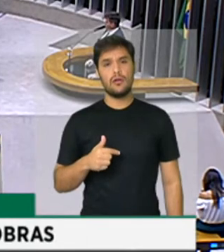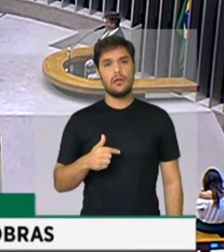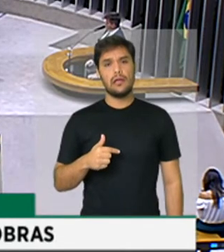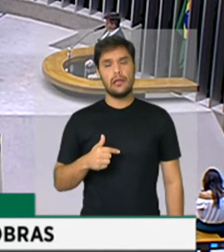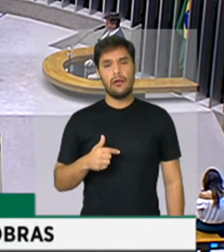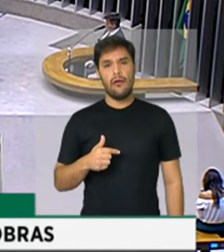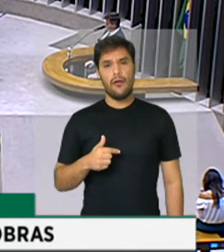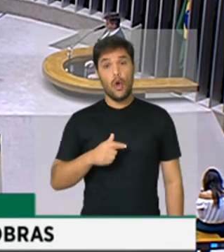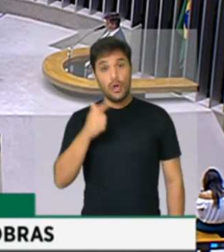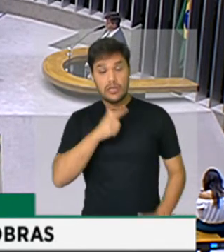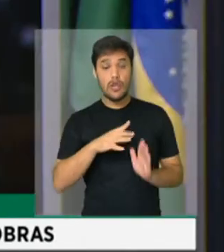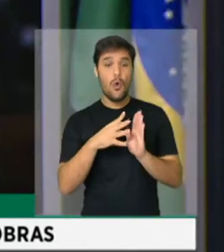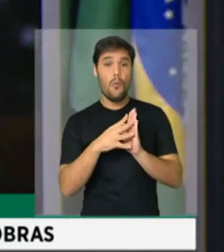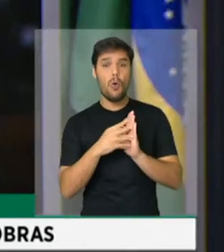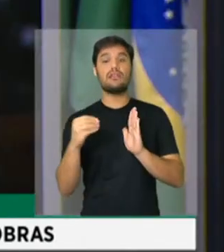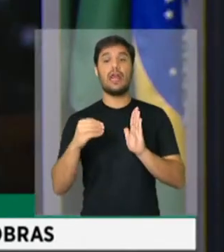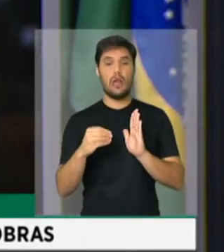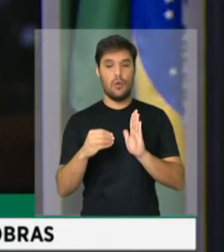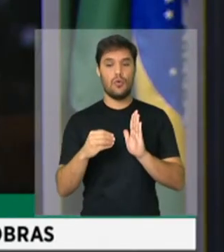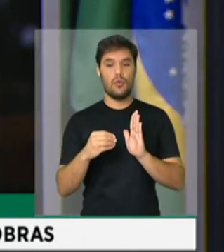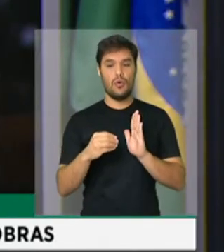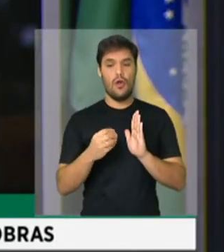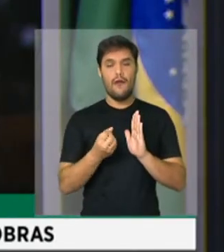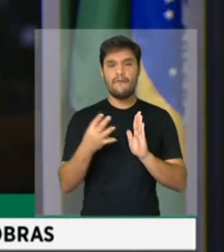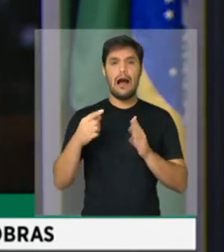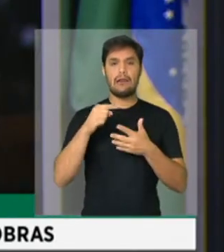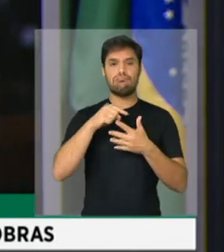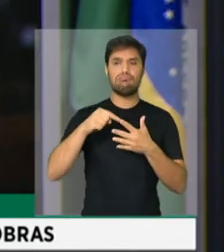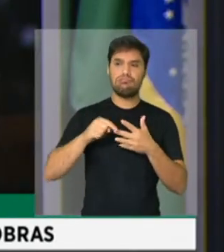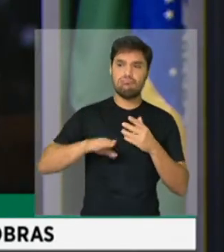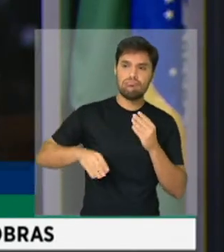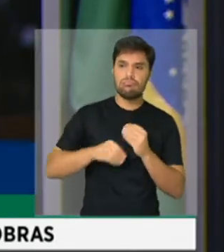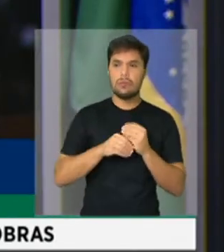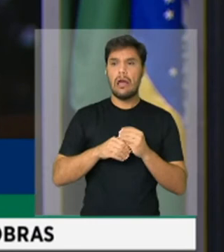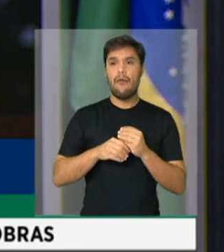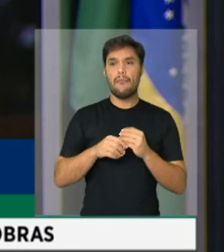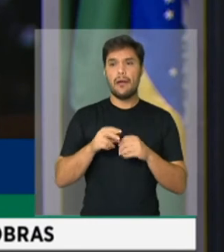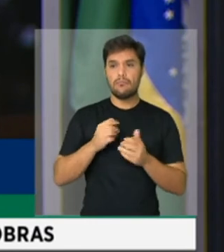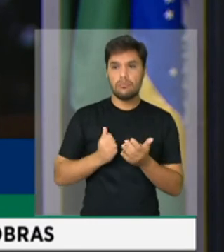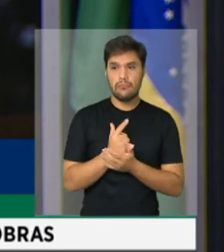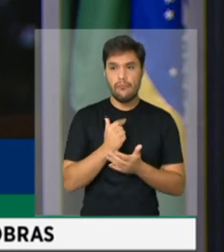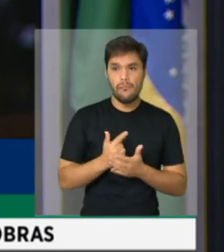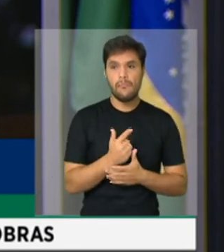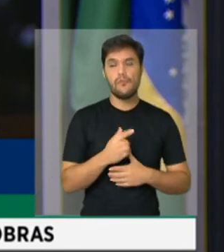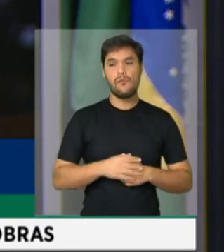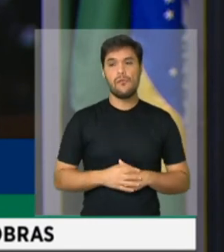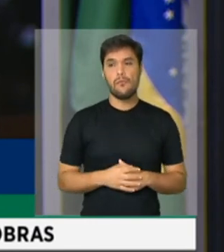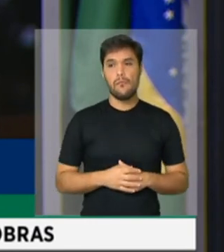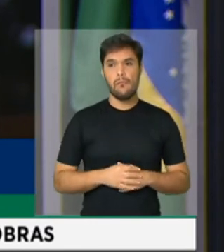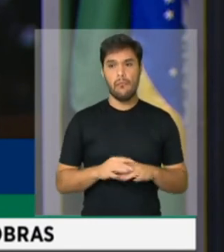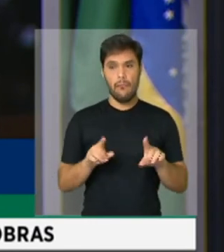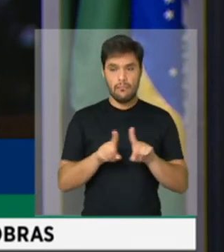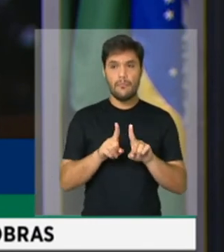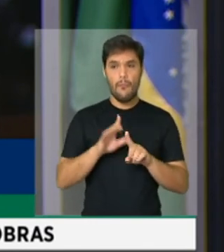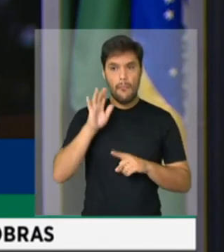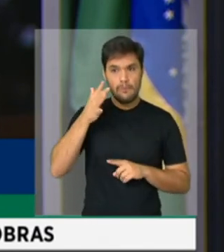JÁ QUE NÓS... NÓS VIMOS DISCUTINDO... A NECESSIDADE DO GENTE FAZER A DESESTATIZAÇÃO DA ELETROBRAS. E, NATURALMENTE, O GOVERNO CONSEGUIU, NA SUA MEDIDA